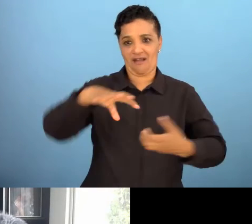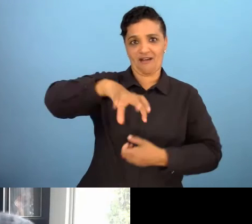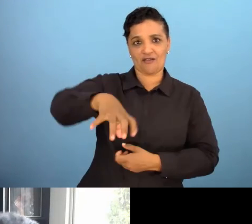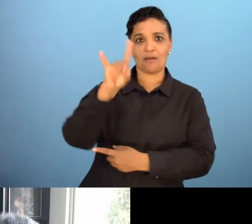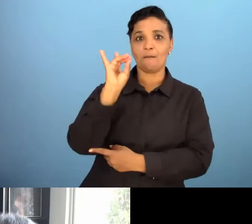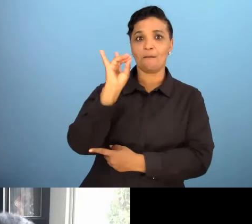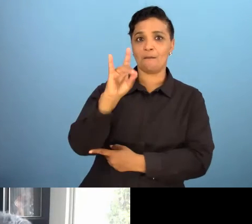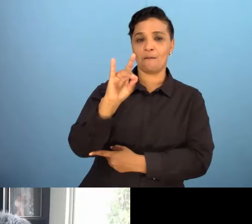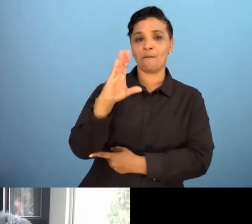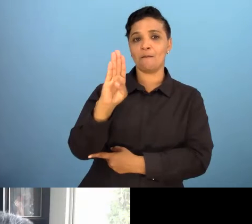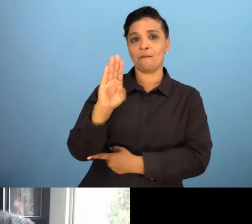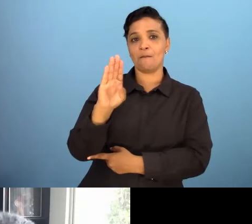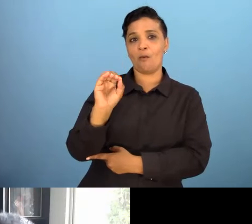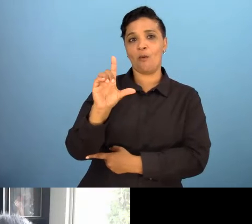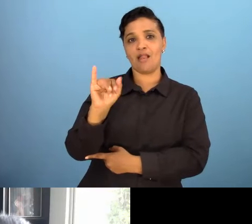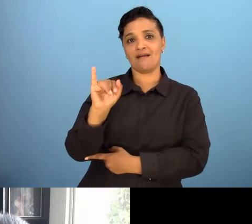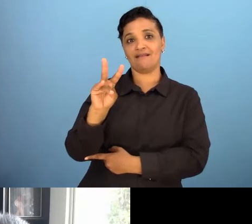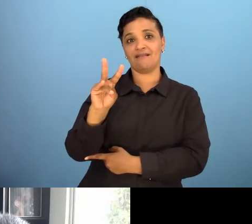Erm, compartiré nuestros hallazgos con la investigación que realizamos en Bolivia, de acuerdo.